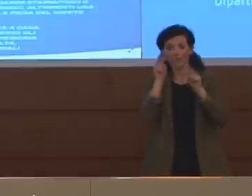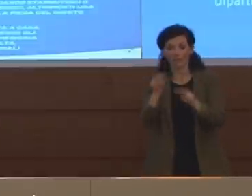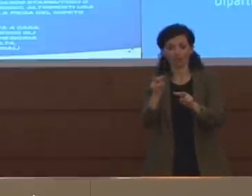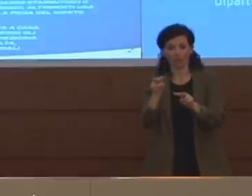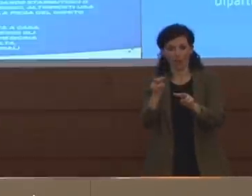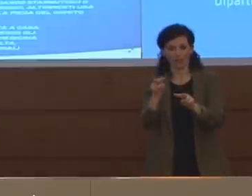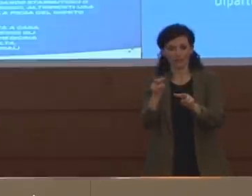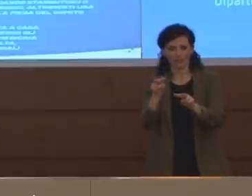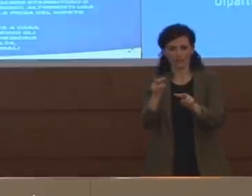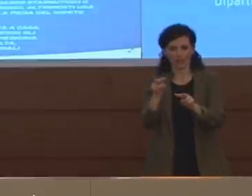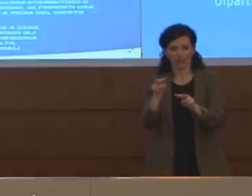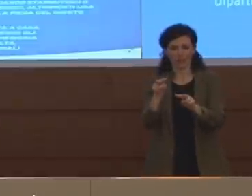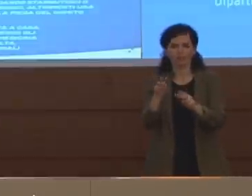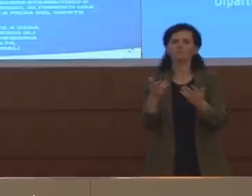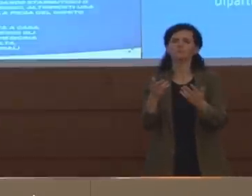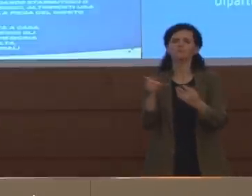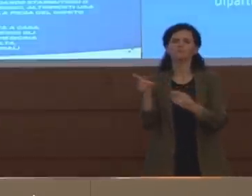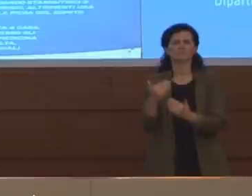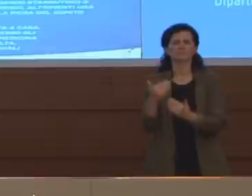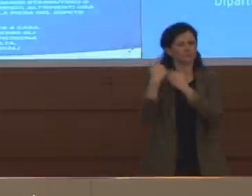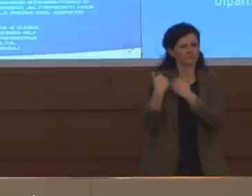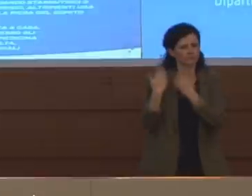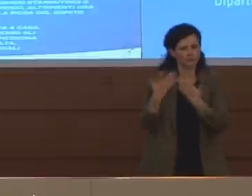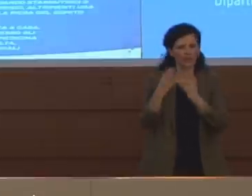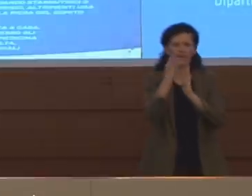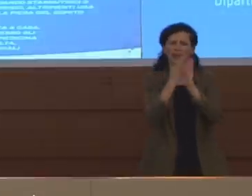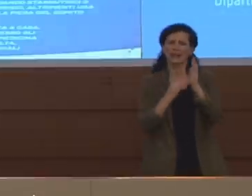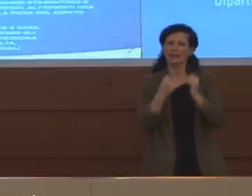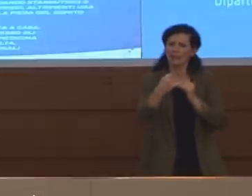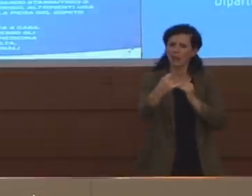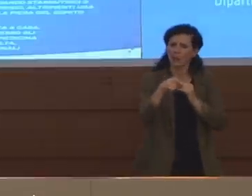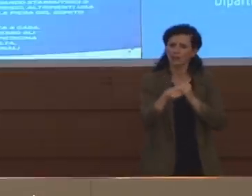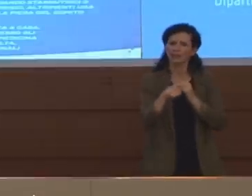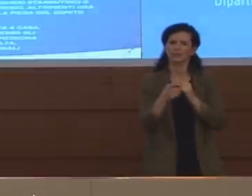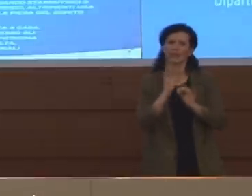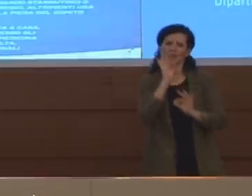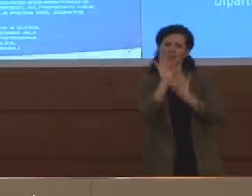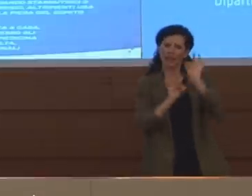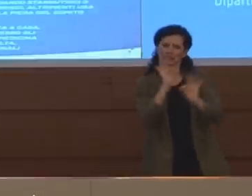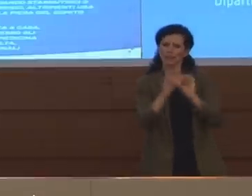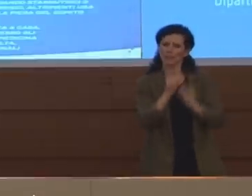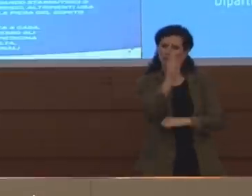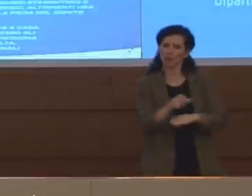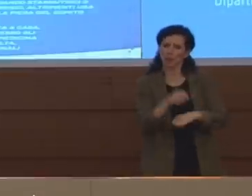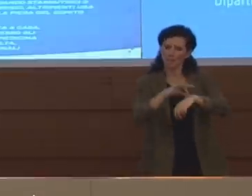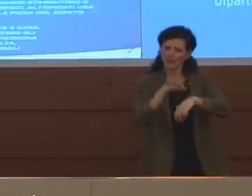di linee guida per il trattamento dei pazienti al di fuori degli studi clinici,